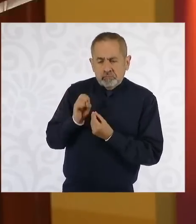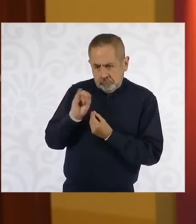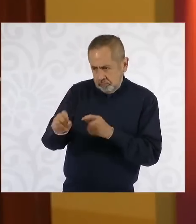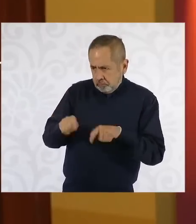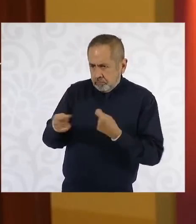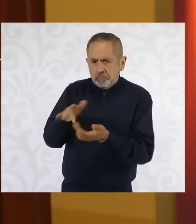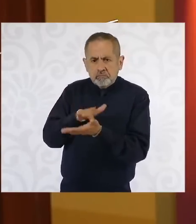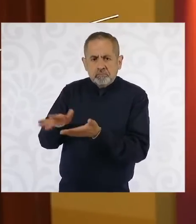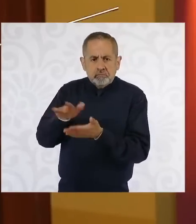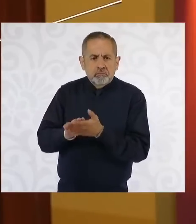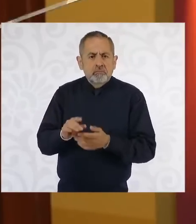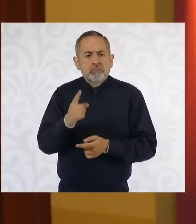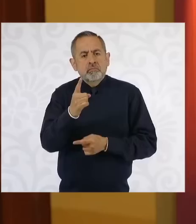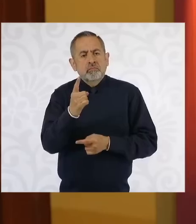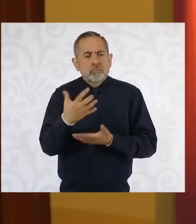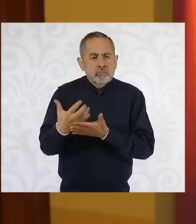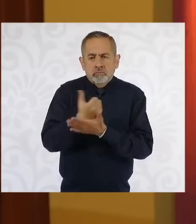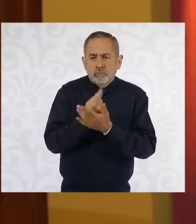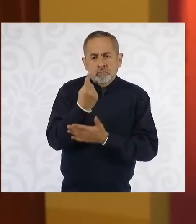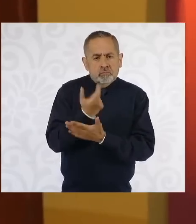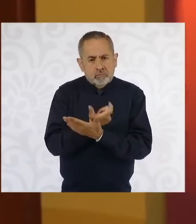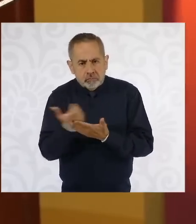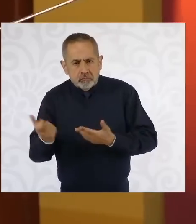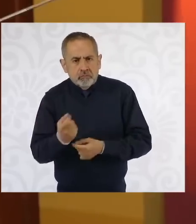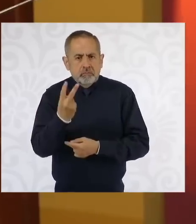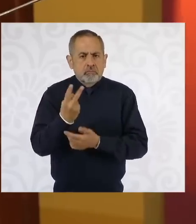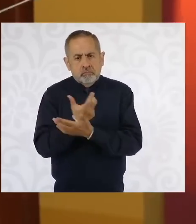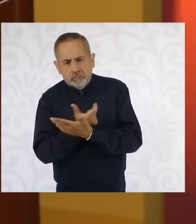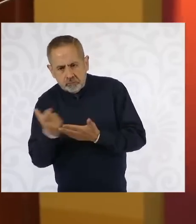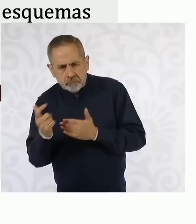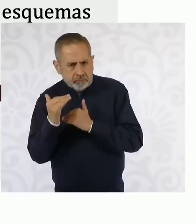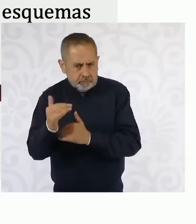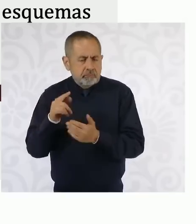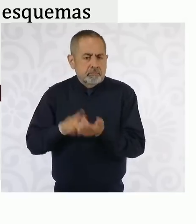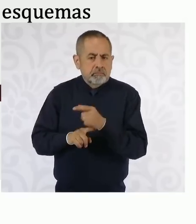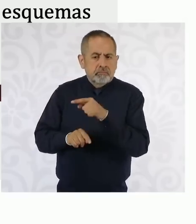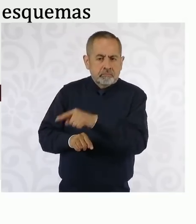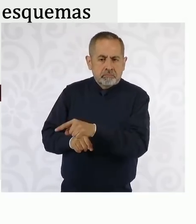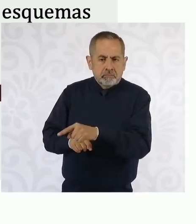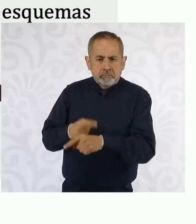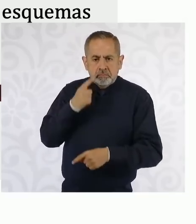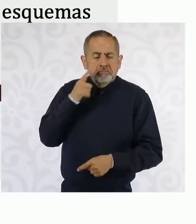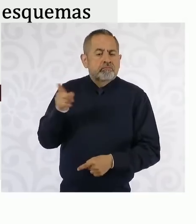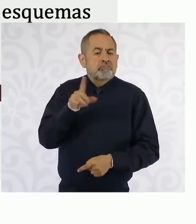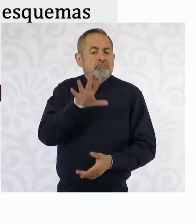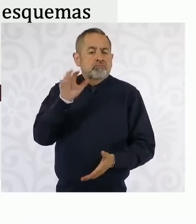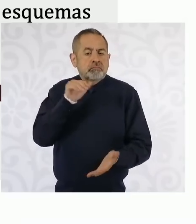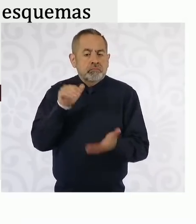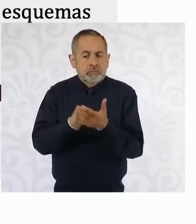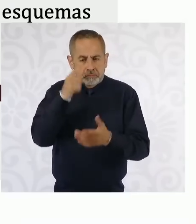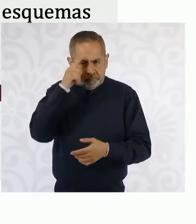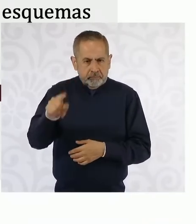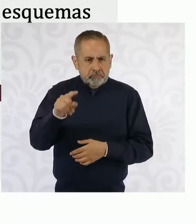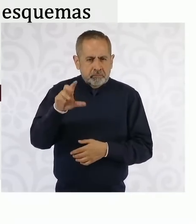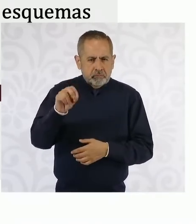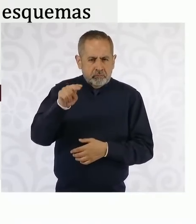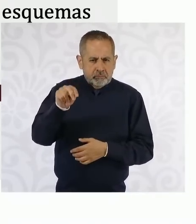y dos salarios mínimos y 500000 para la conavi y para el foist adicionalmente vamos a seguir